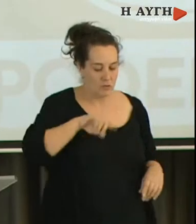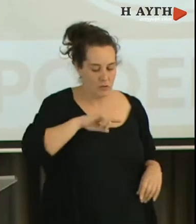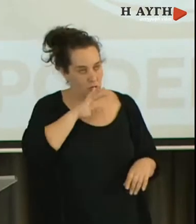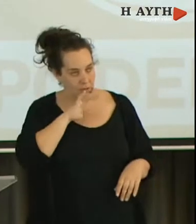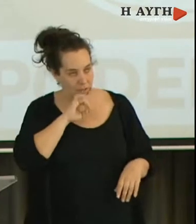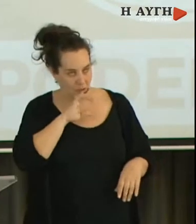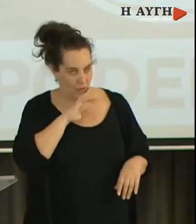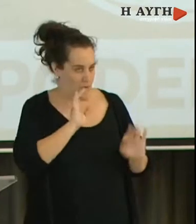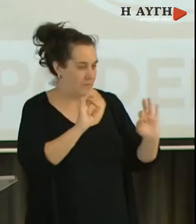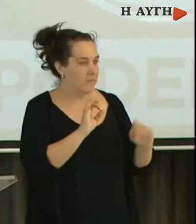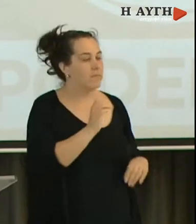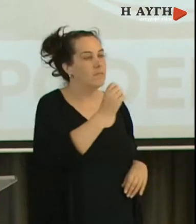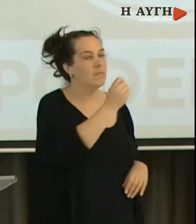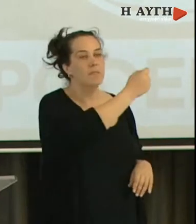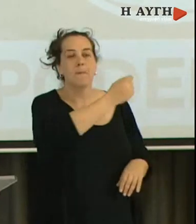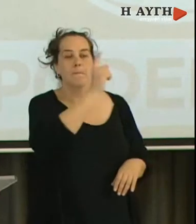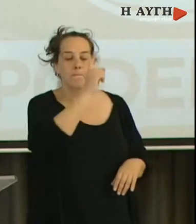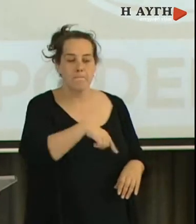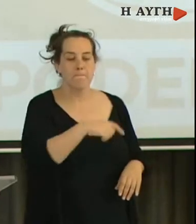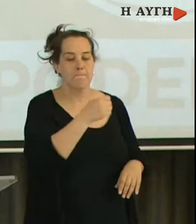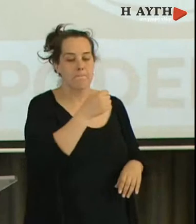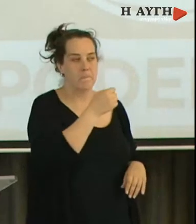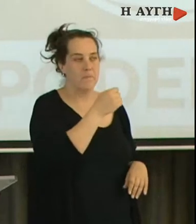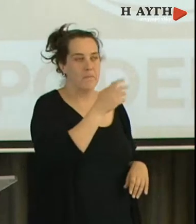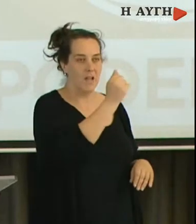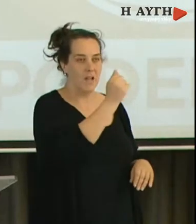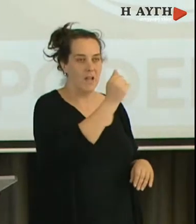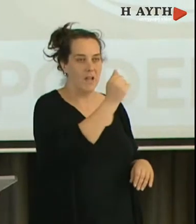de esas fuerzas políticas que recibían sobresueldos se inventó y maletines con